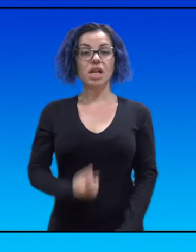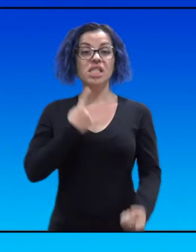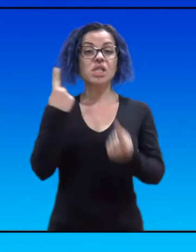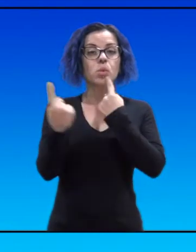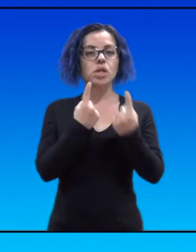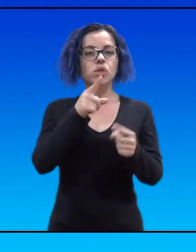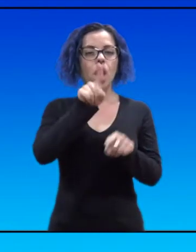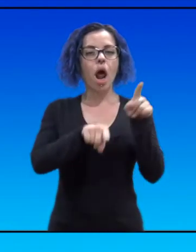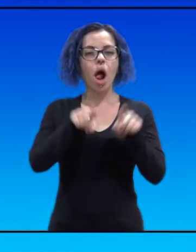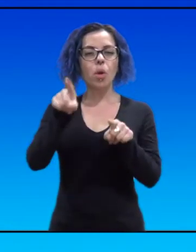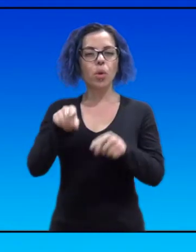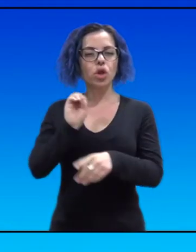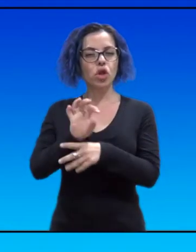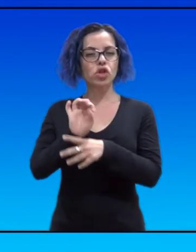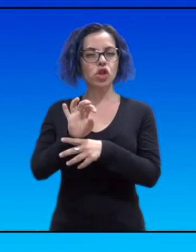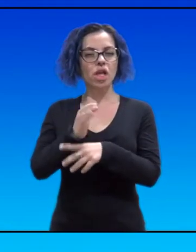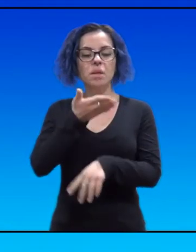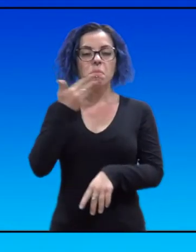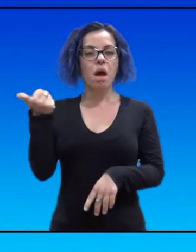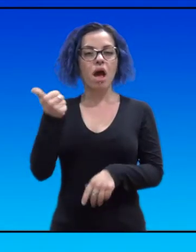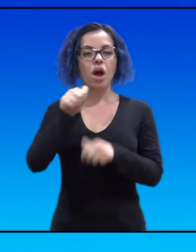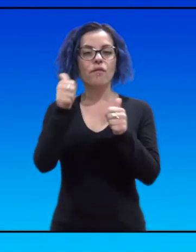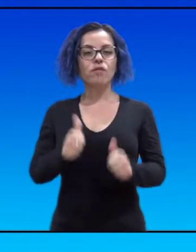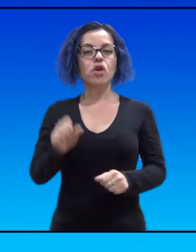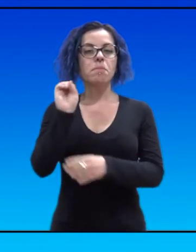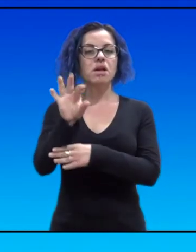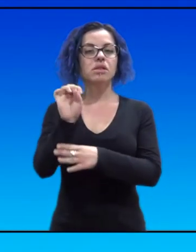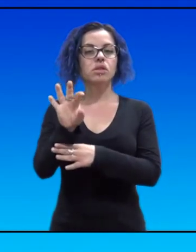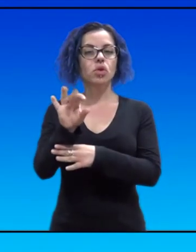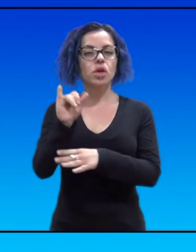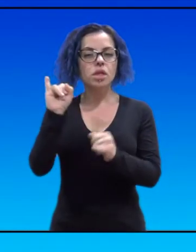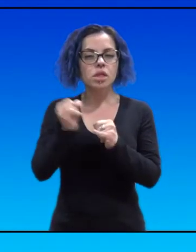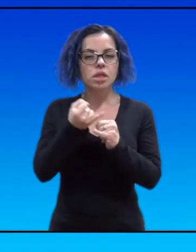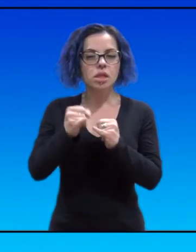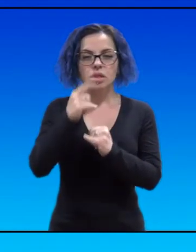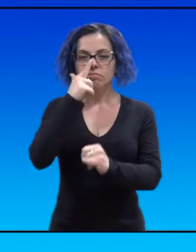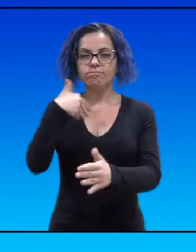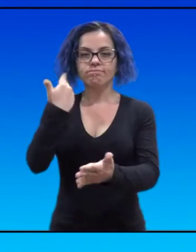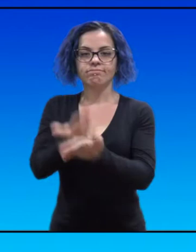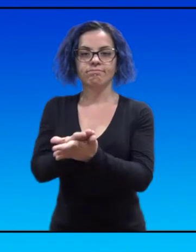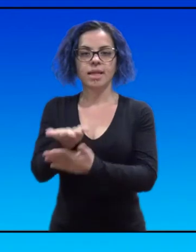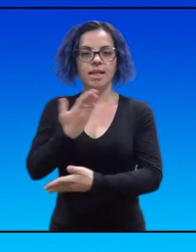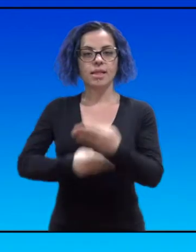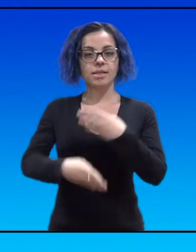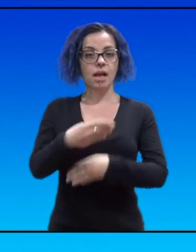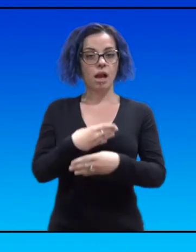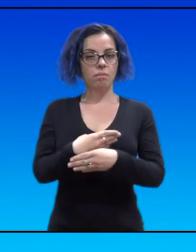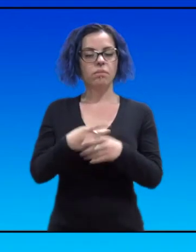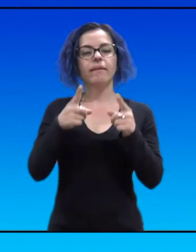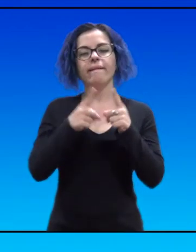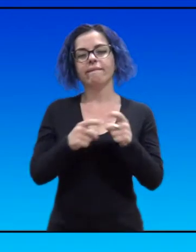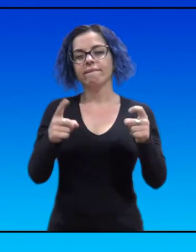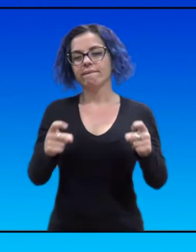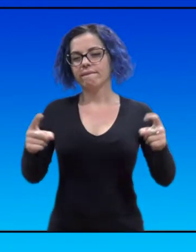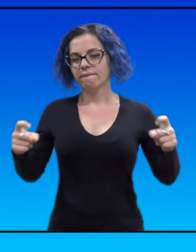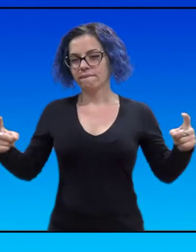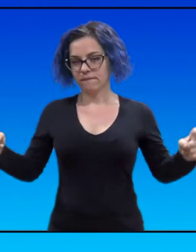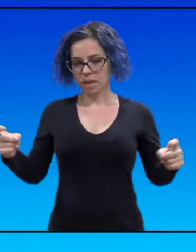la necessità di una formazione dettagliata ed adeguata dei docenti di alunni con disabilità; e altro.